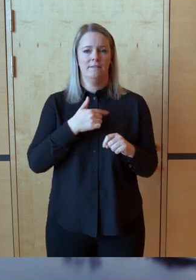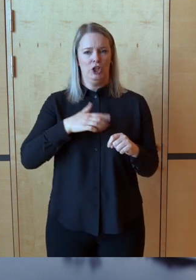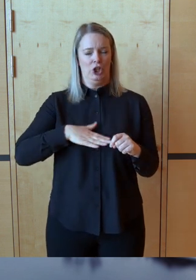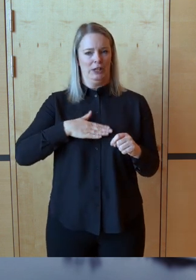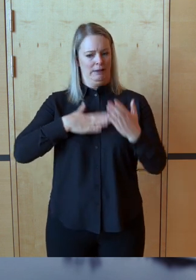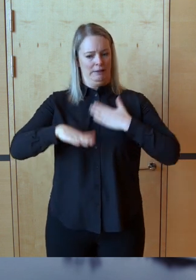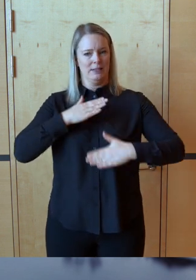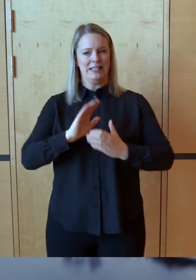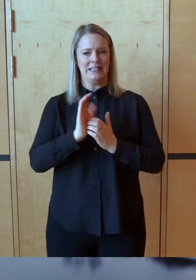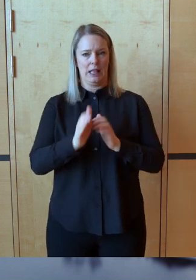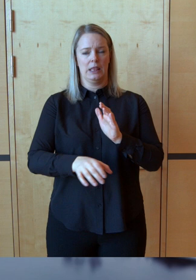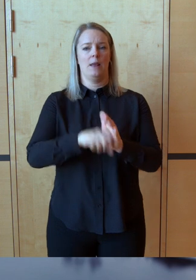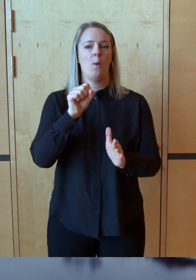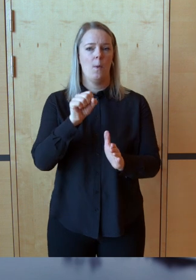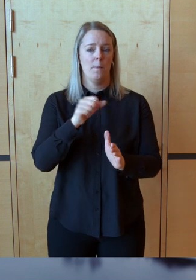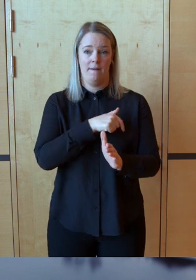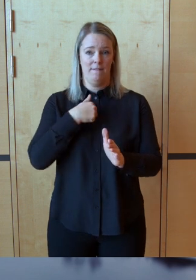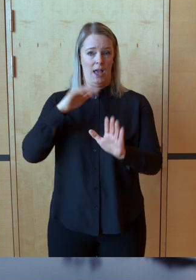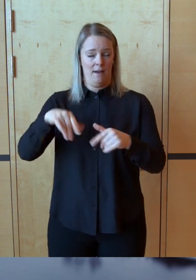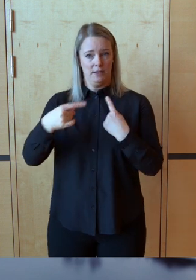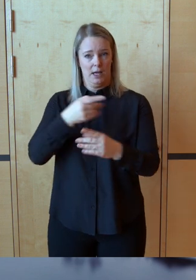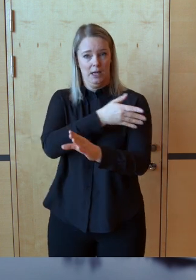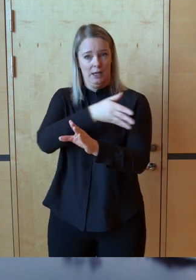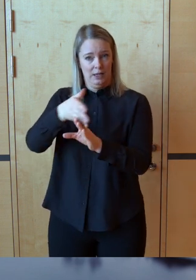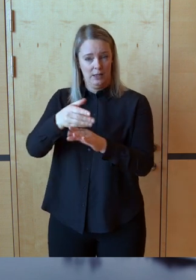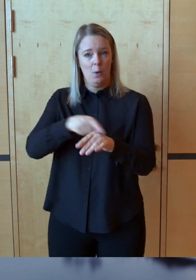Vi frågade jag pratat om under lång tid har varit bra att ha en tydlig